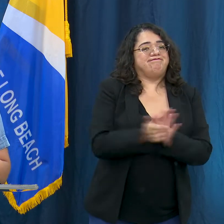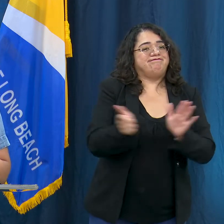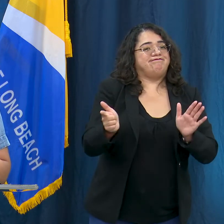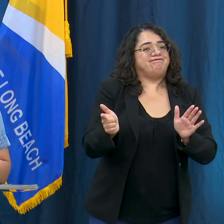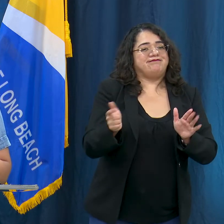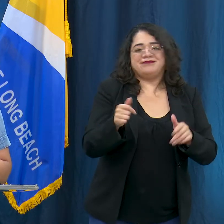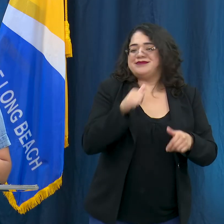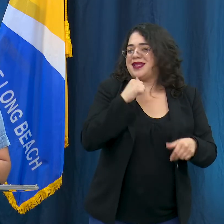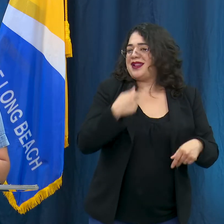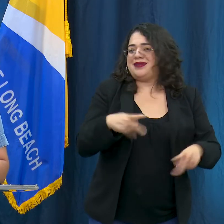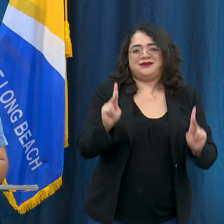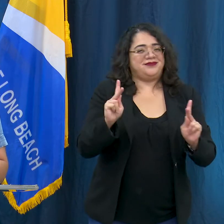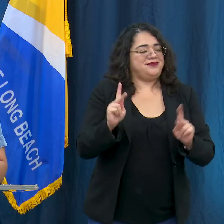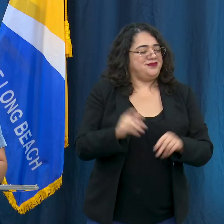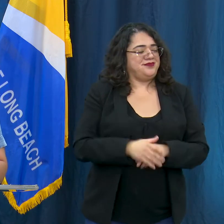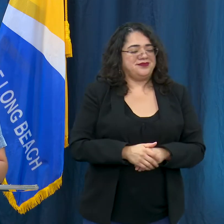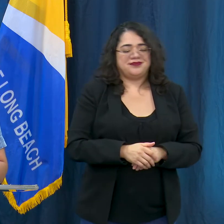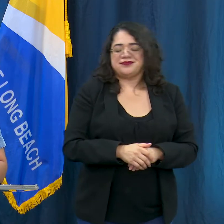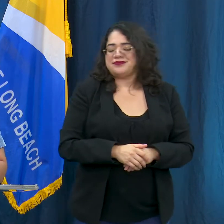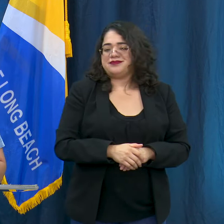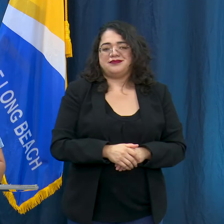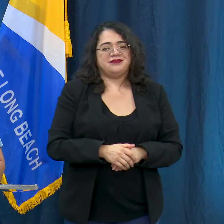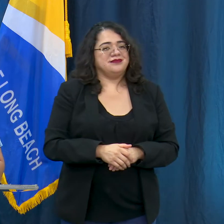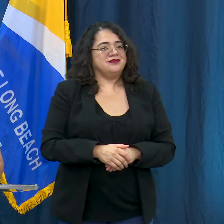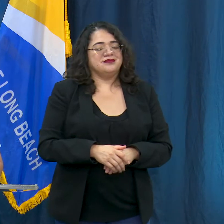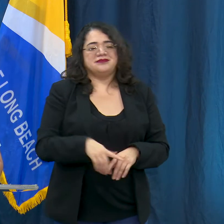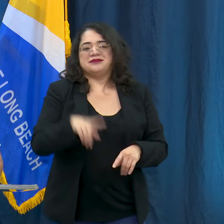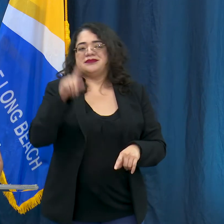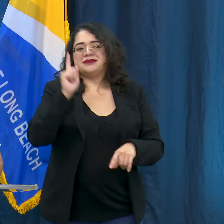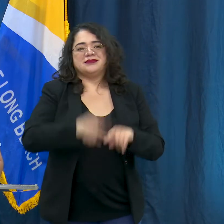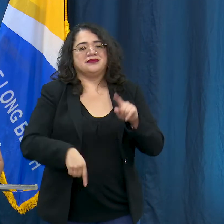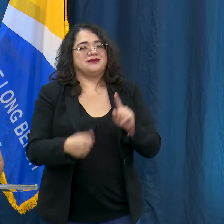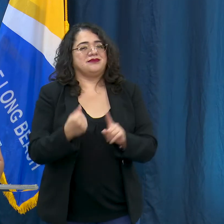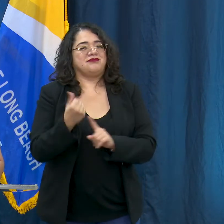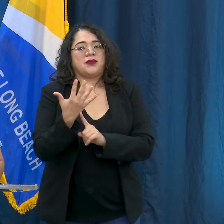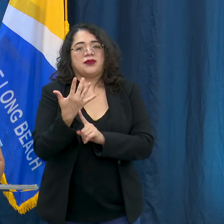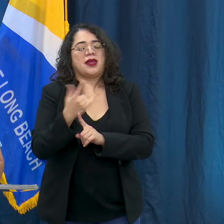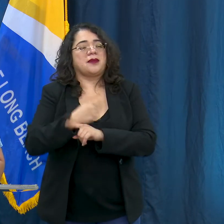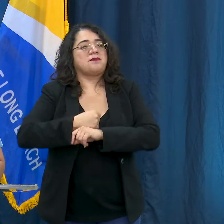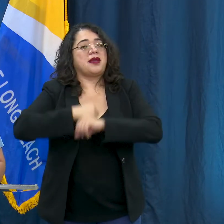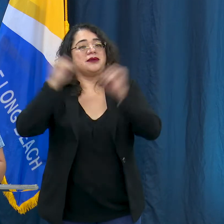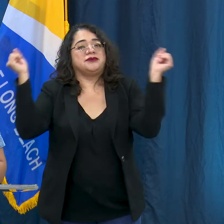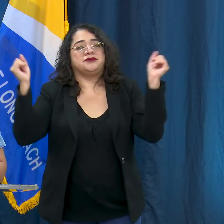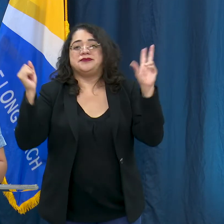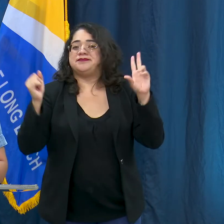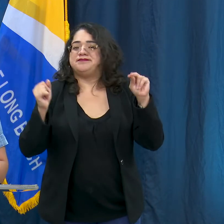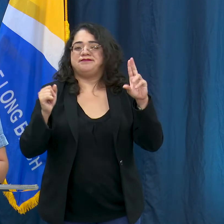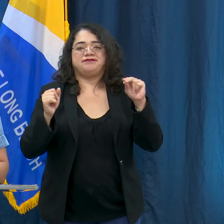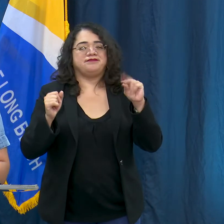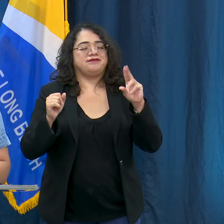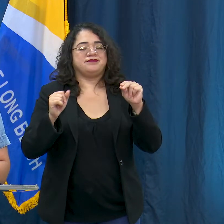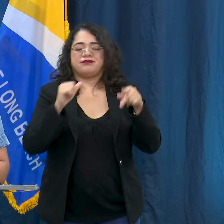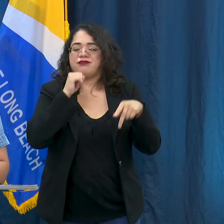n sender los Cuates o Los Lagos artifice artificiales o por favor no participatin